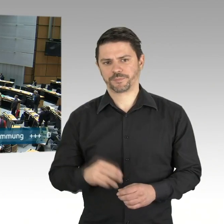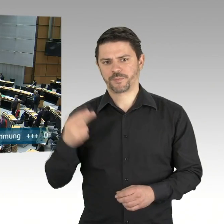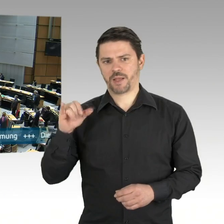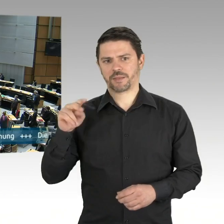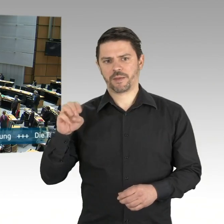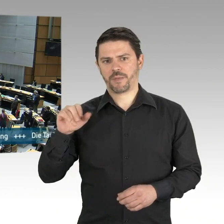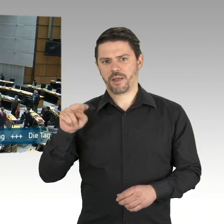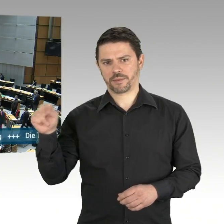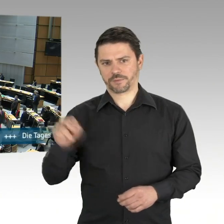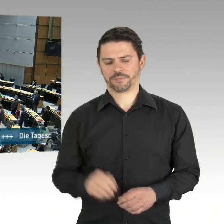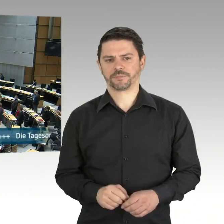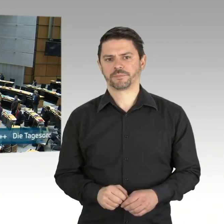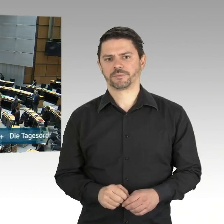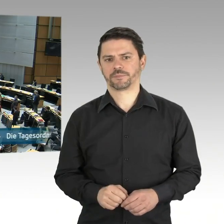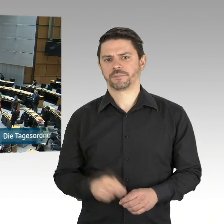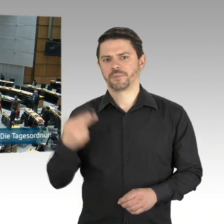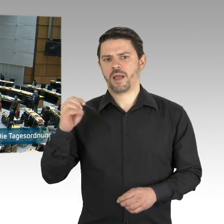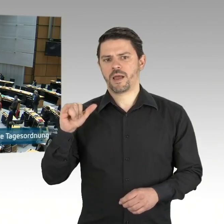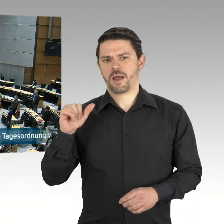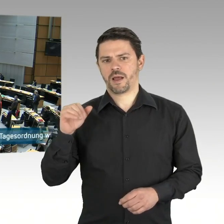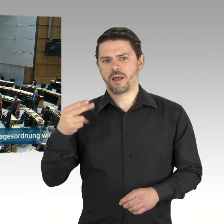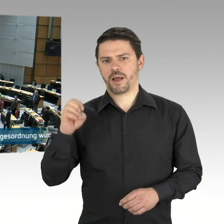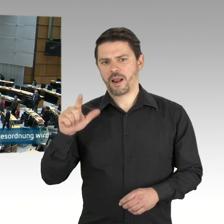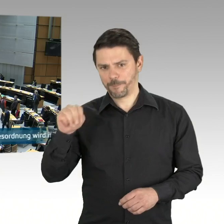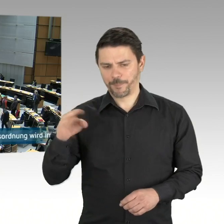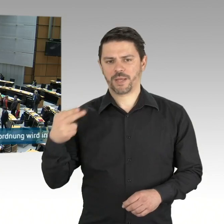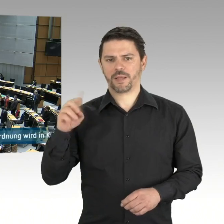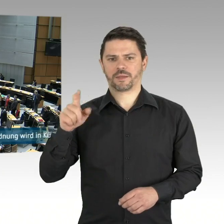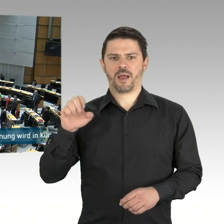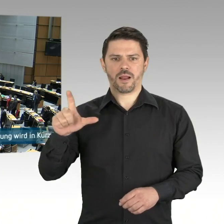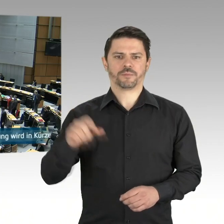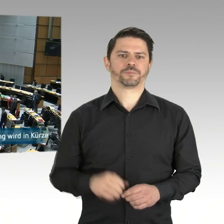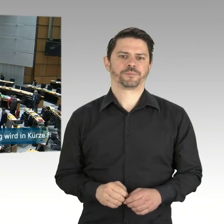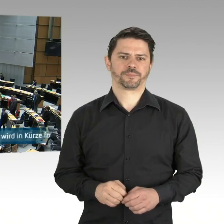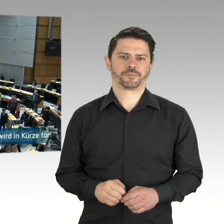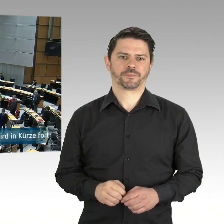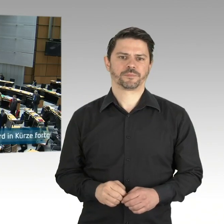Herr Frank Henkel. Herr Christian Hochgrebe. Herr Torsten Hofer.